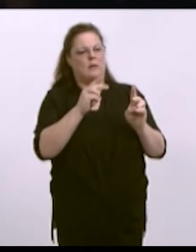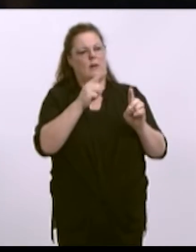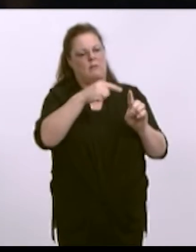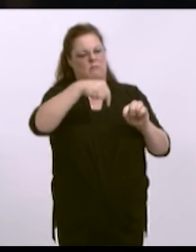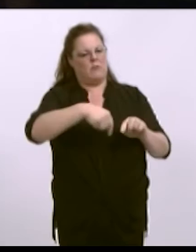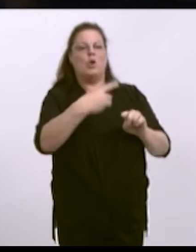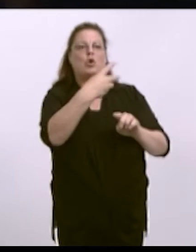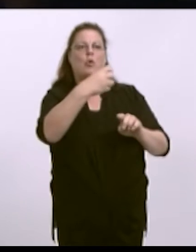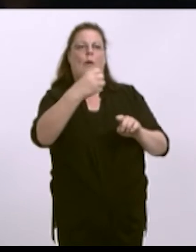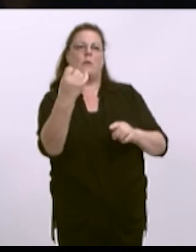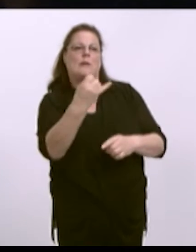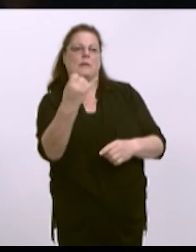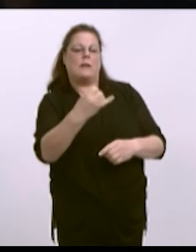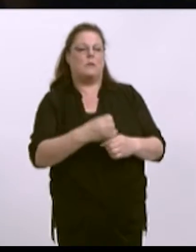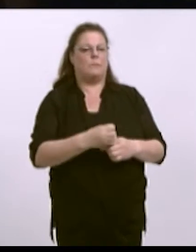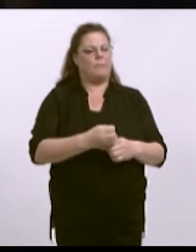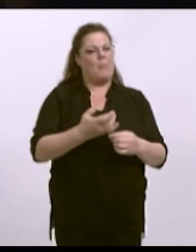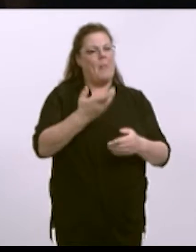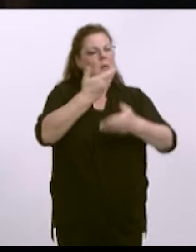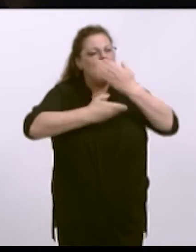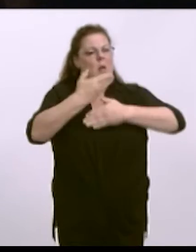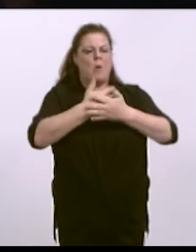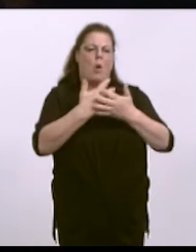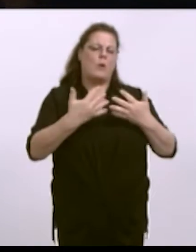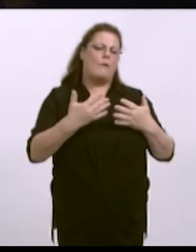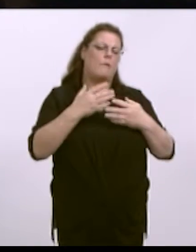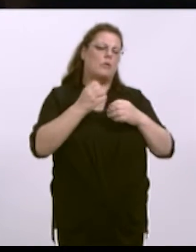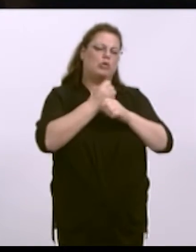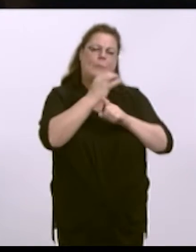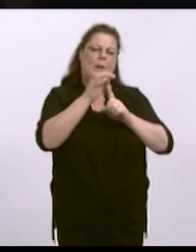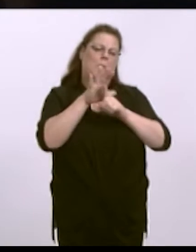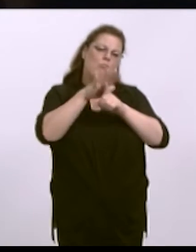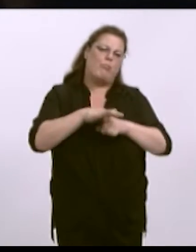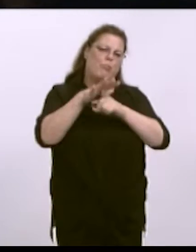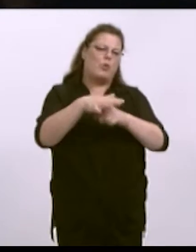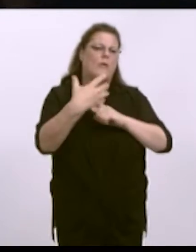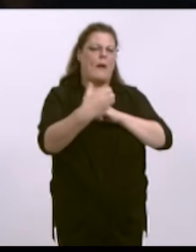anferthol sydd ar feddygon teulu, o gofio bod meddyg teuluín gweld tua 50 o gleifion